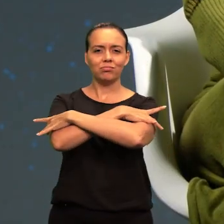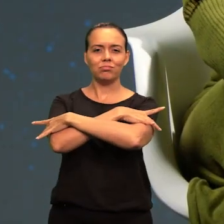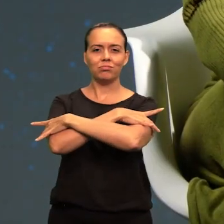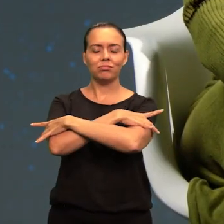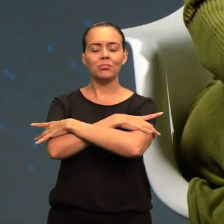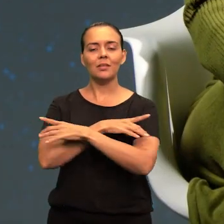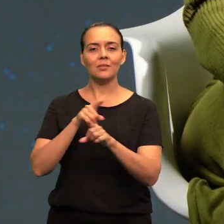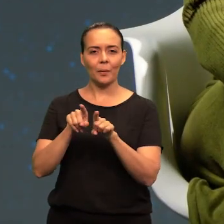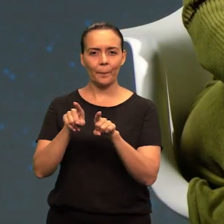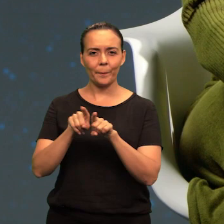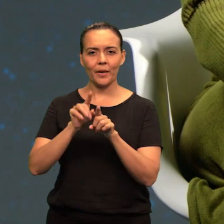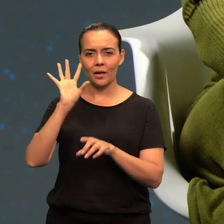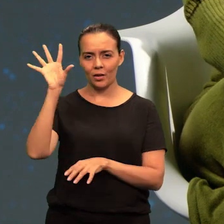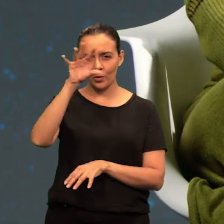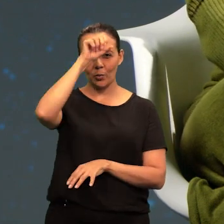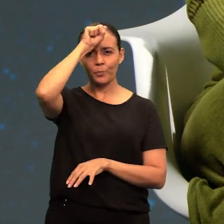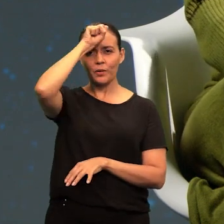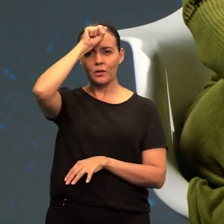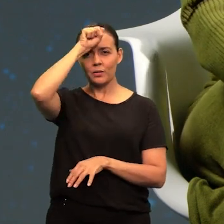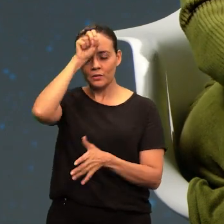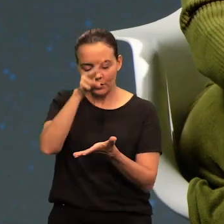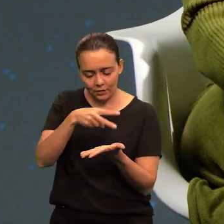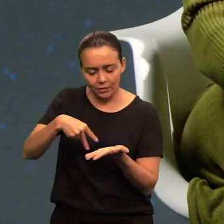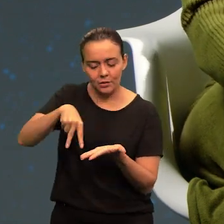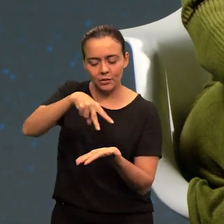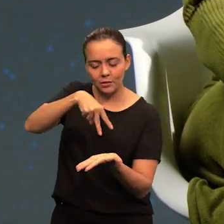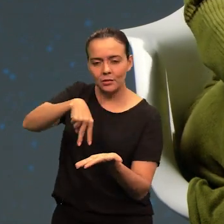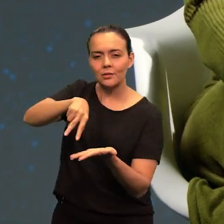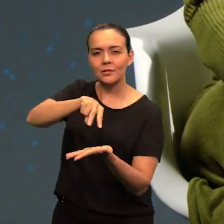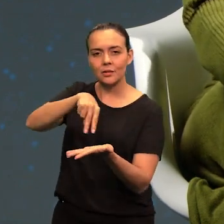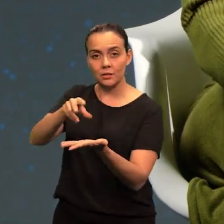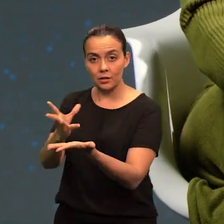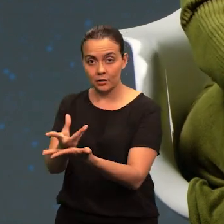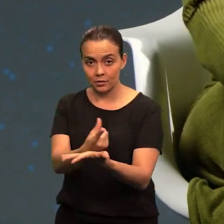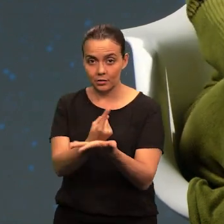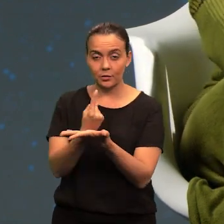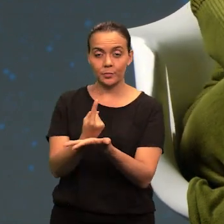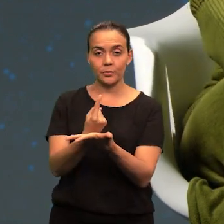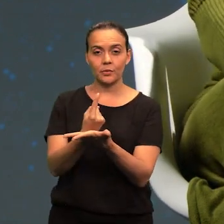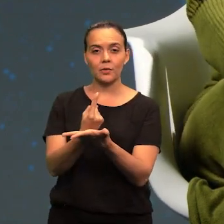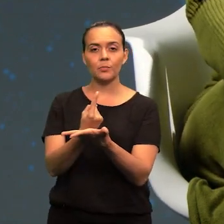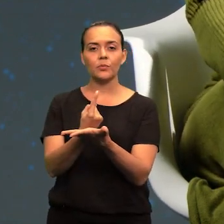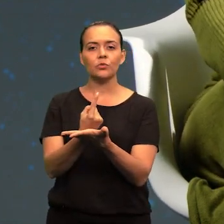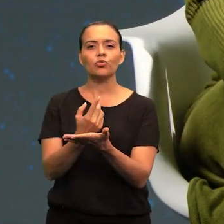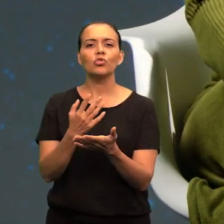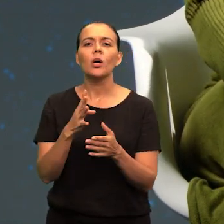vem do terreiro de umbanda, vem das danças, vem das epistemologias,